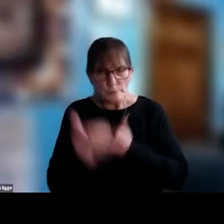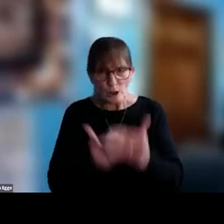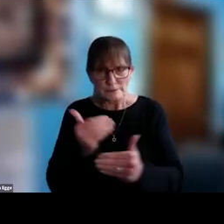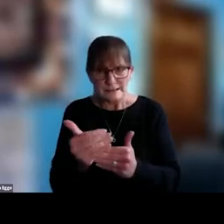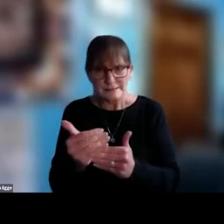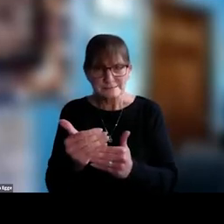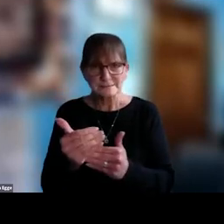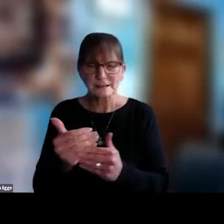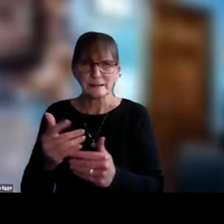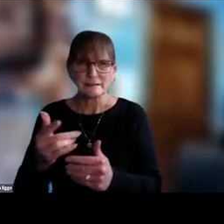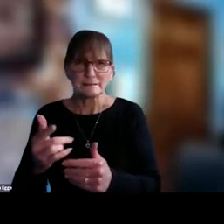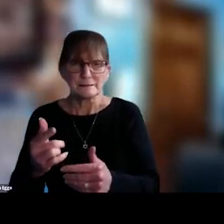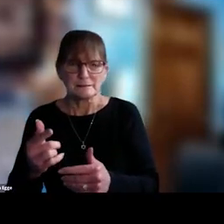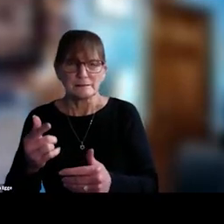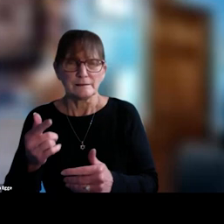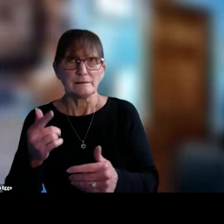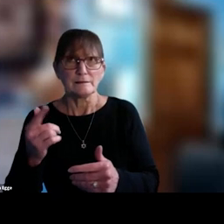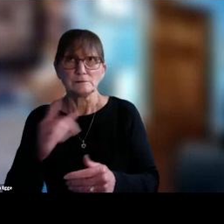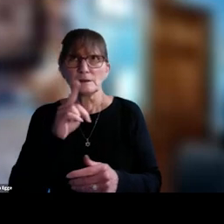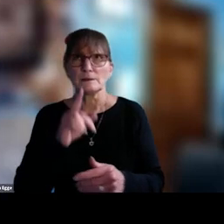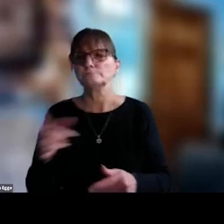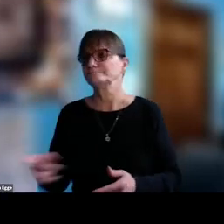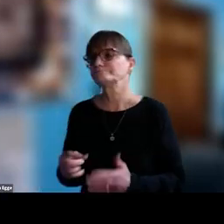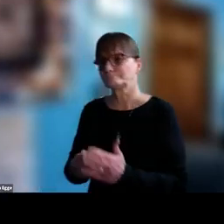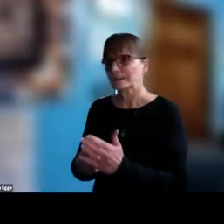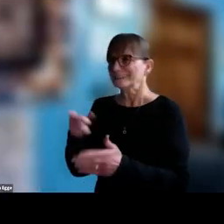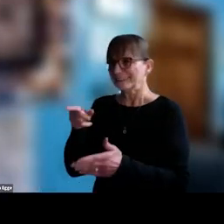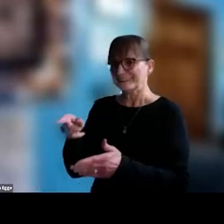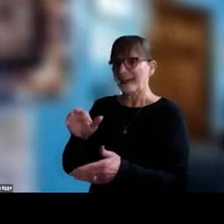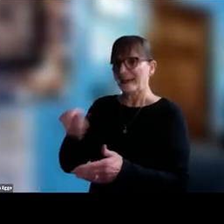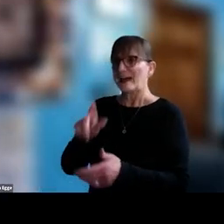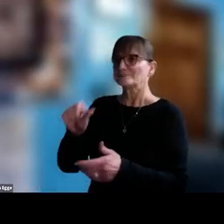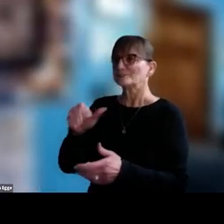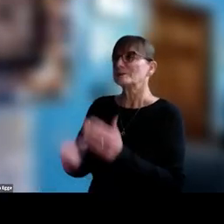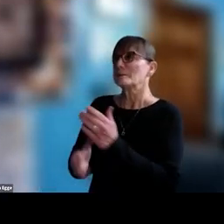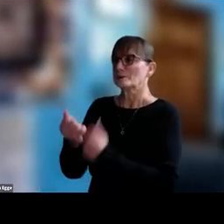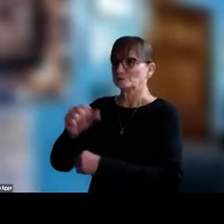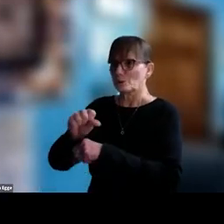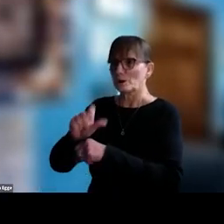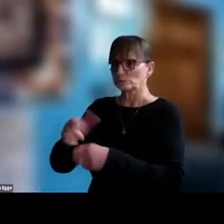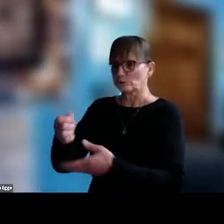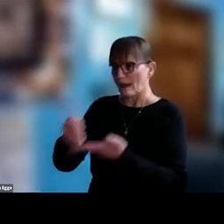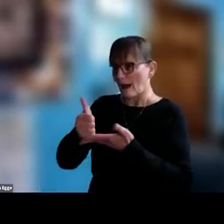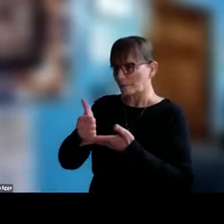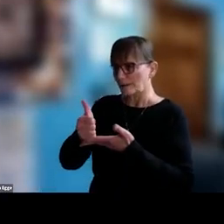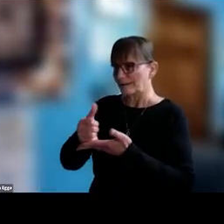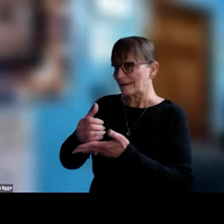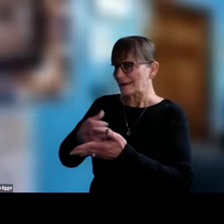[Elisa] Bueno, Ashley hizo la mayor parte del trabajo. Ella hizo todo el trabajo. Ella me ayudó a conseguir mi lugar